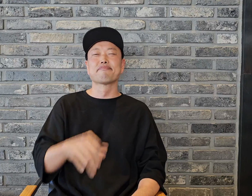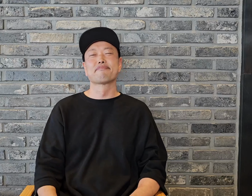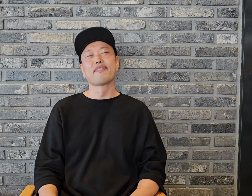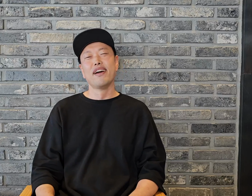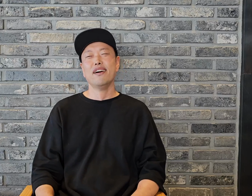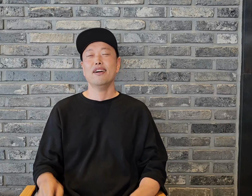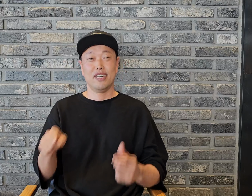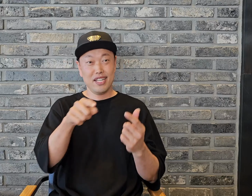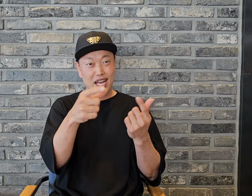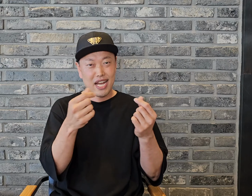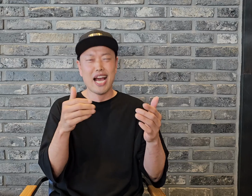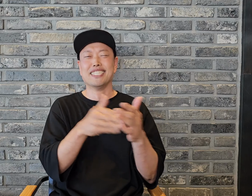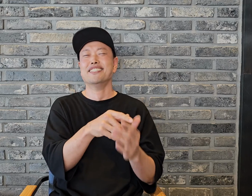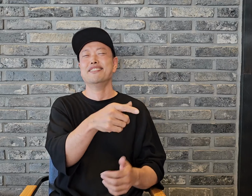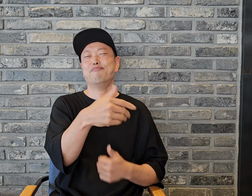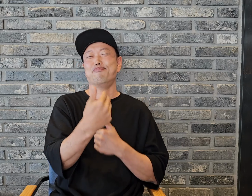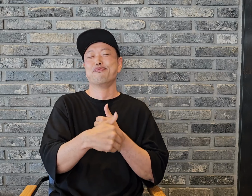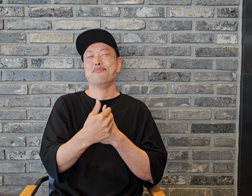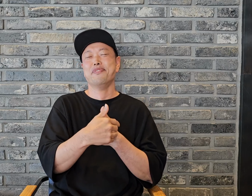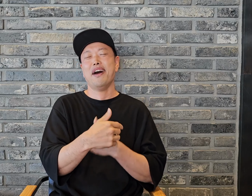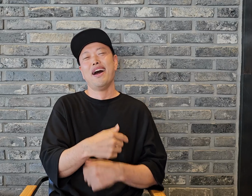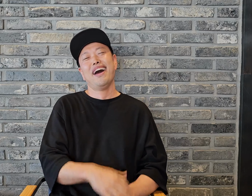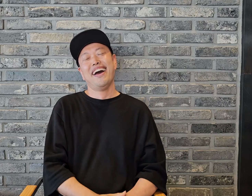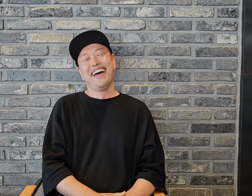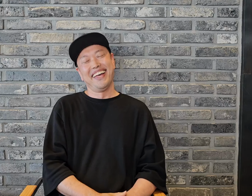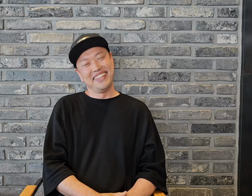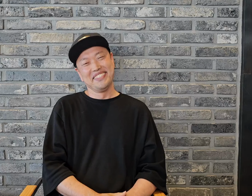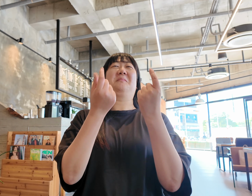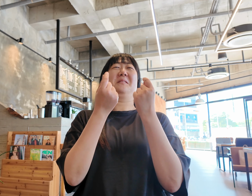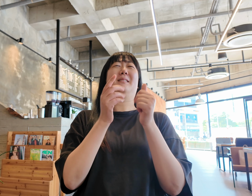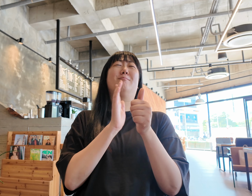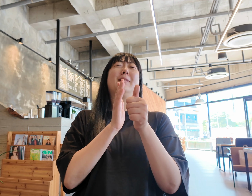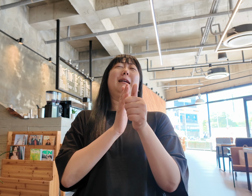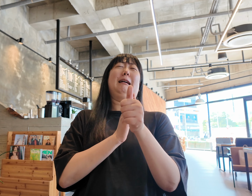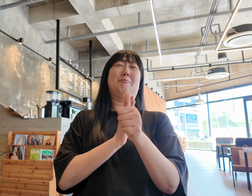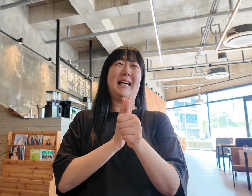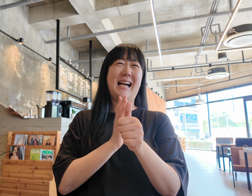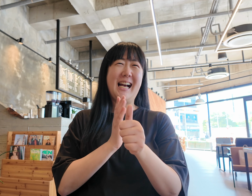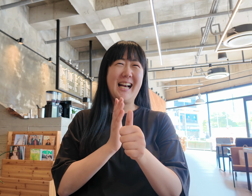Hamonthly hat mich bisher auch darum gebeten, haha. Bitte :)